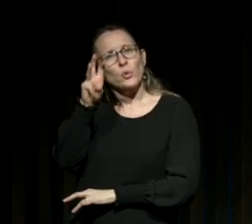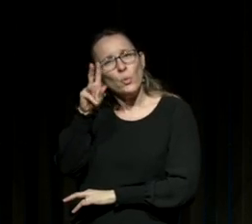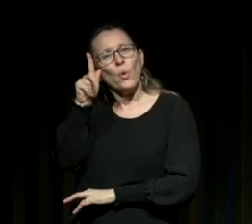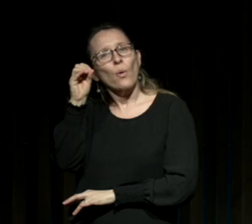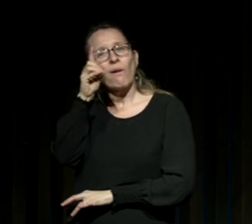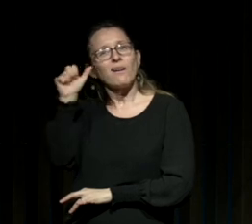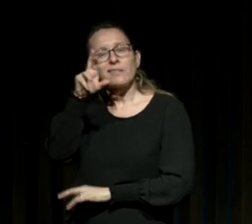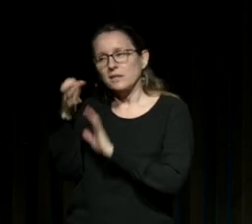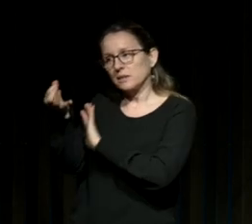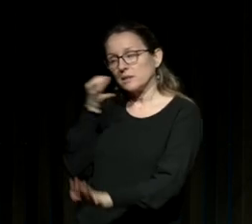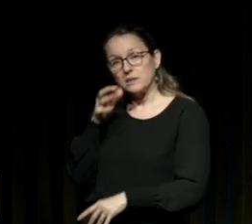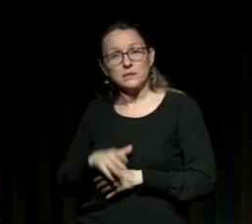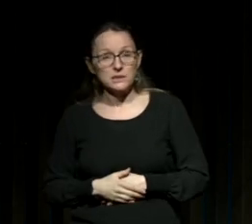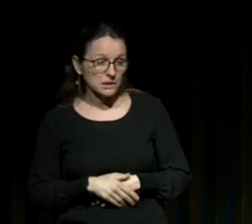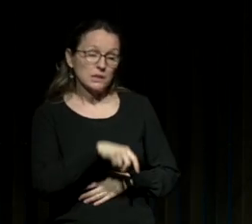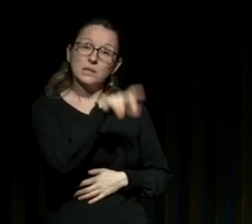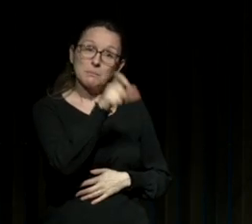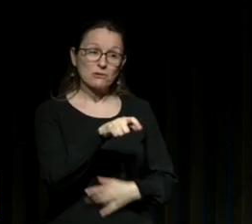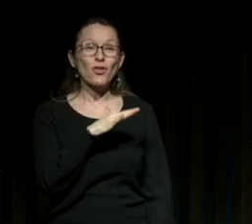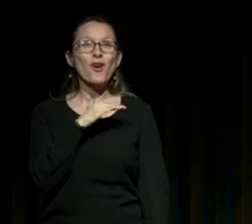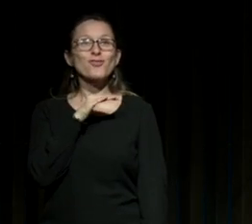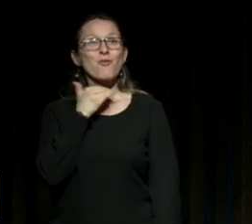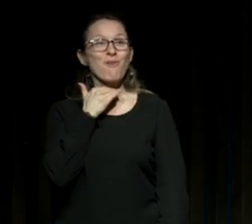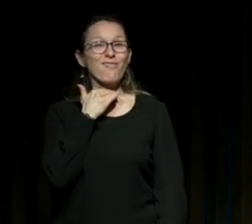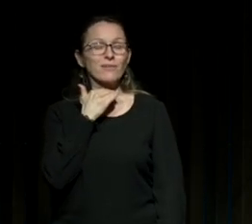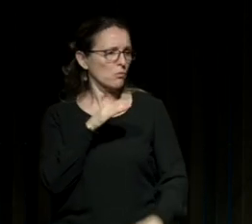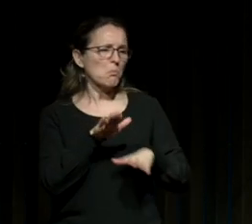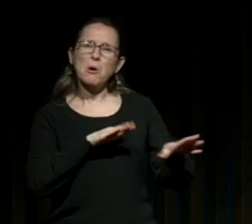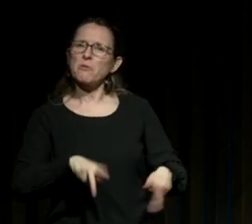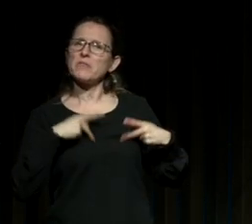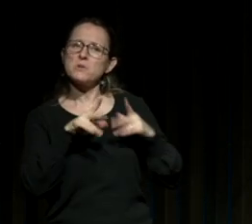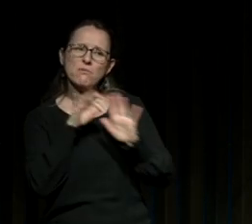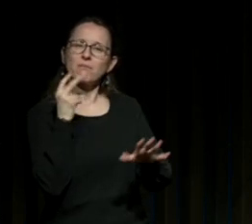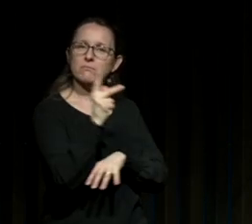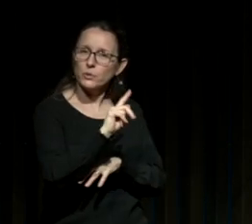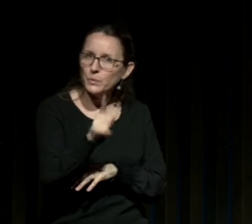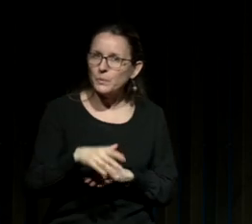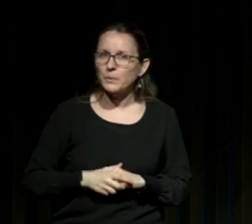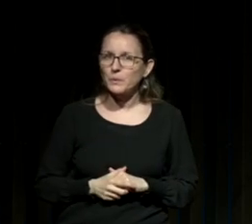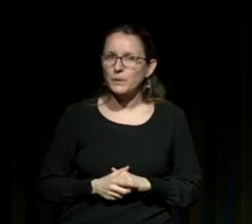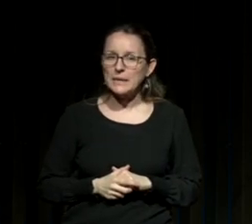par la gourmandise d'une passe d'une personne mais d'une maladie causée par des inégalités en matière